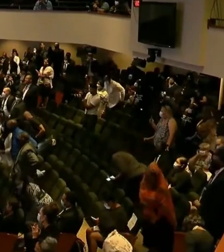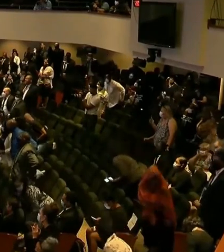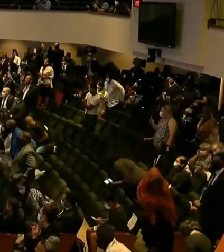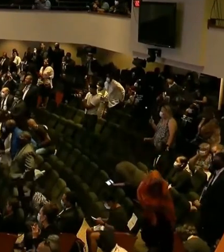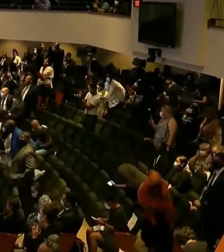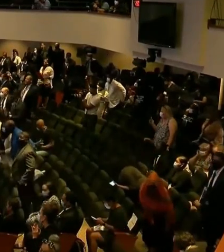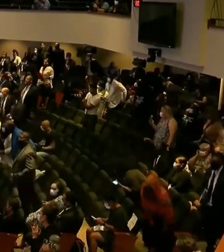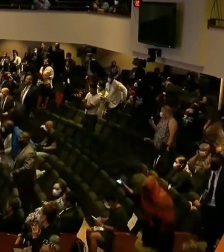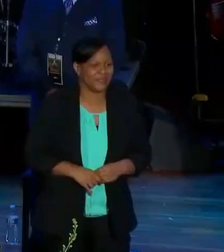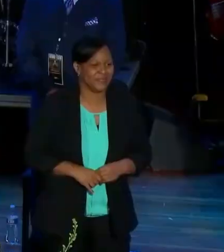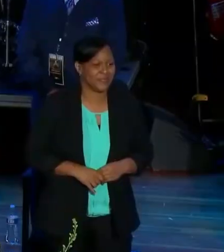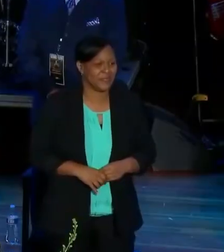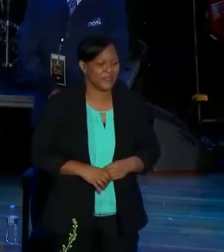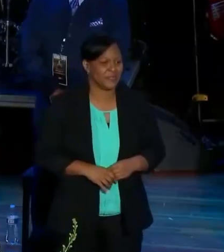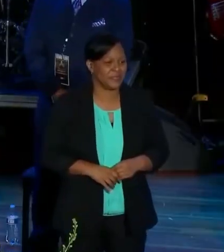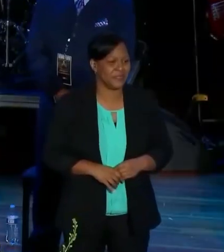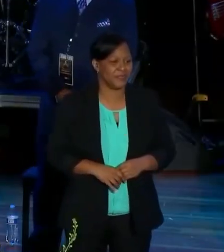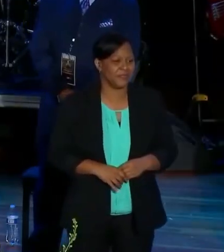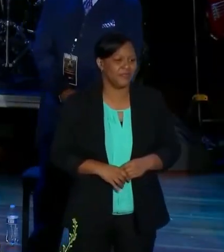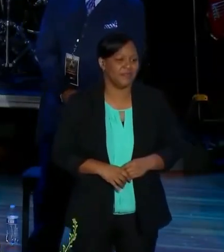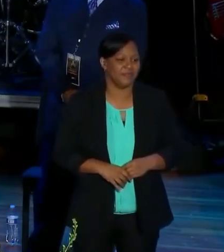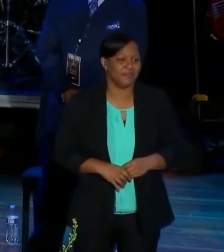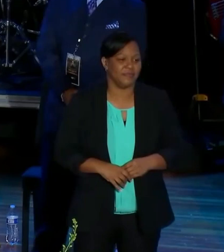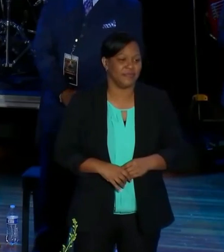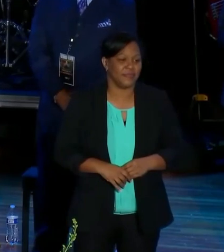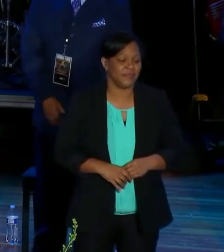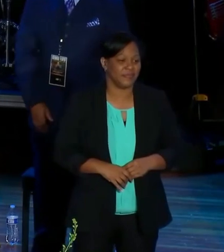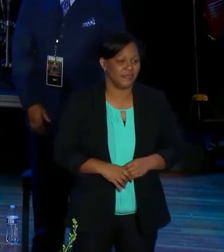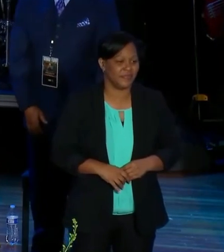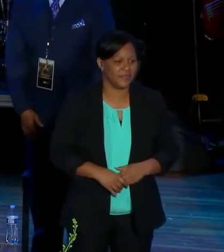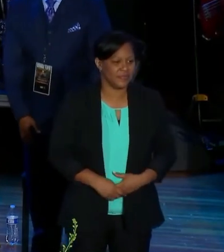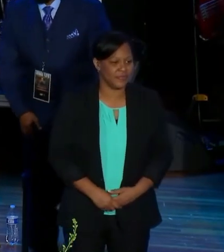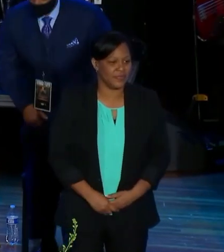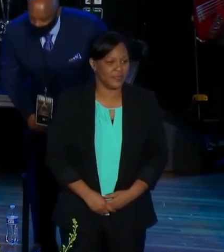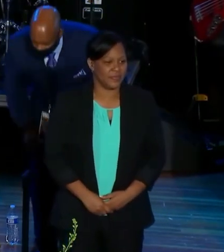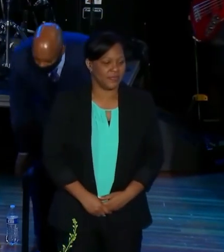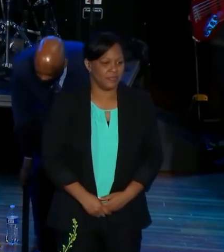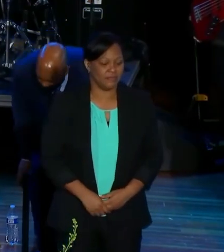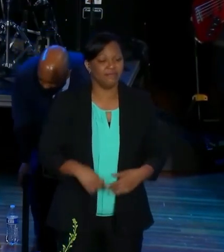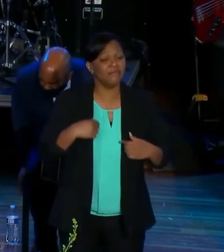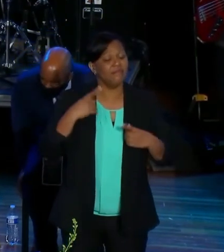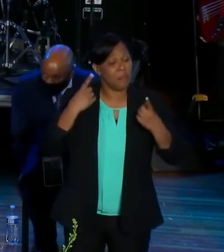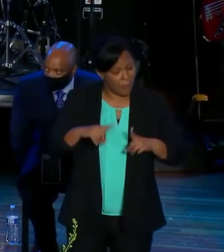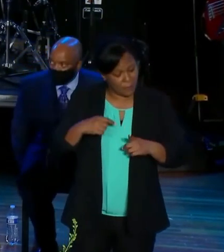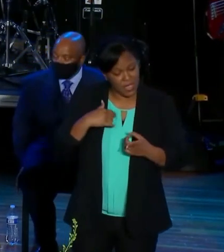Så snart jag kunde tala med familjen , och fick veta detaljerna, och hörde